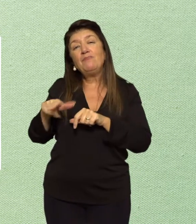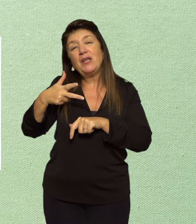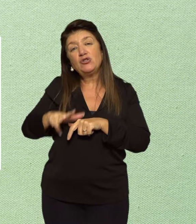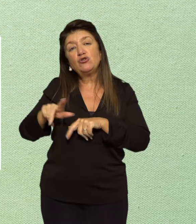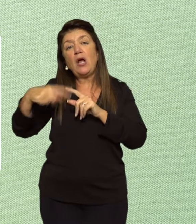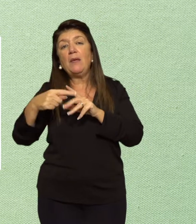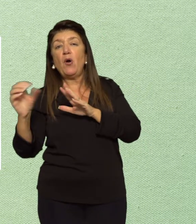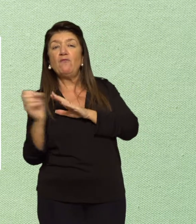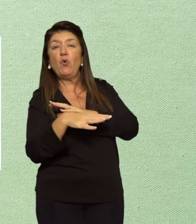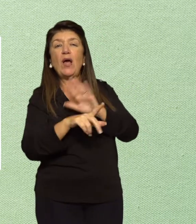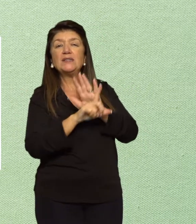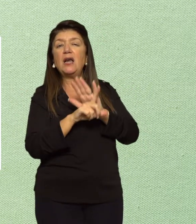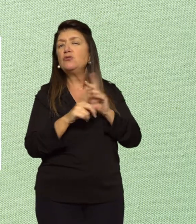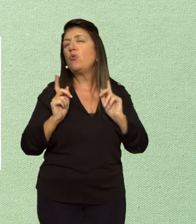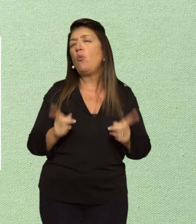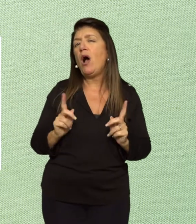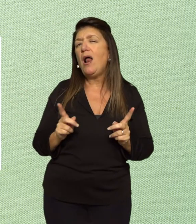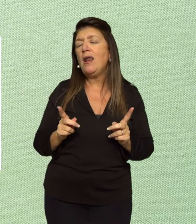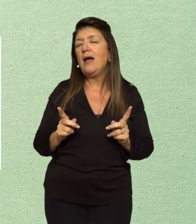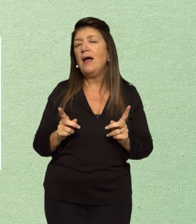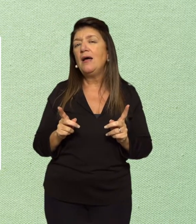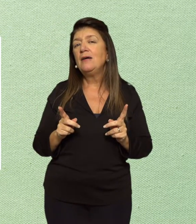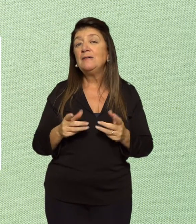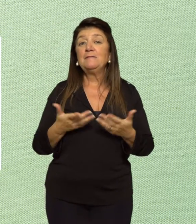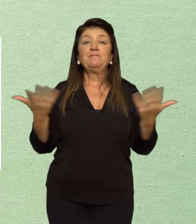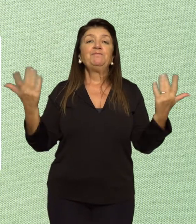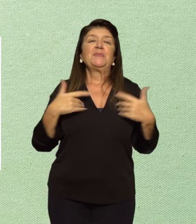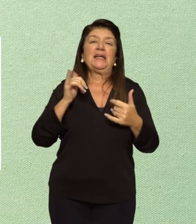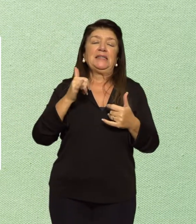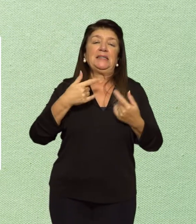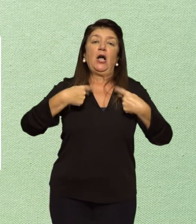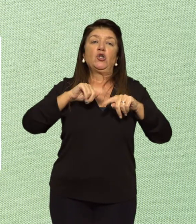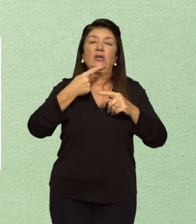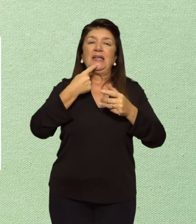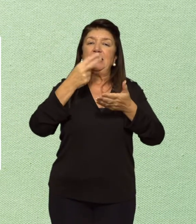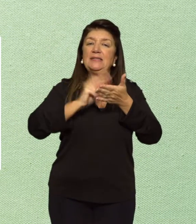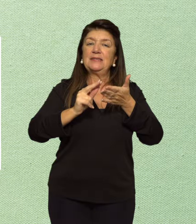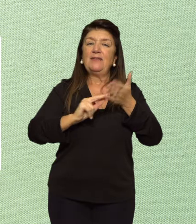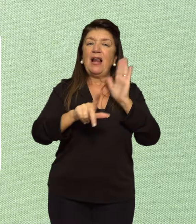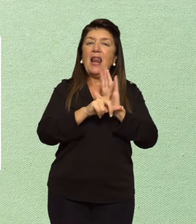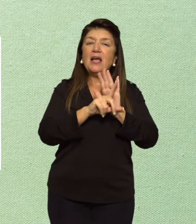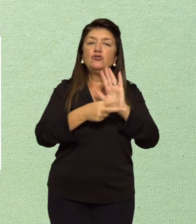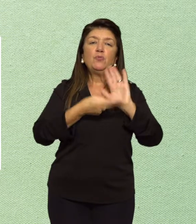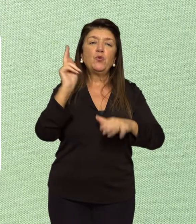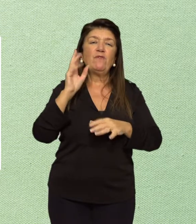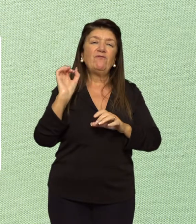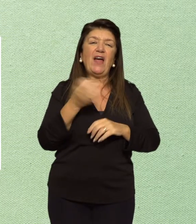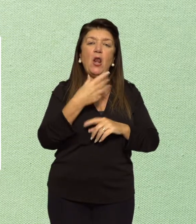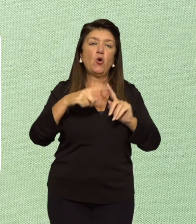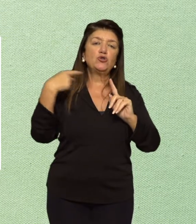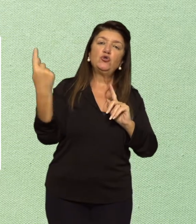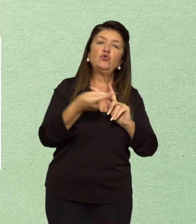gallina. Diciamo che è il nostro legislatore non è che sia il più veloce di tutti. Spesso arriva,